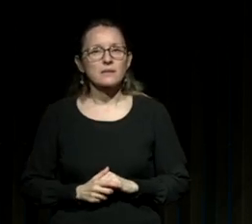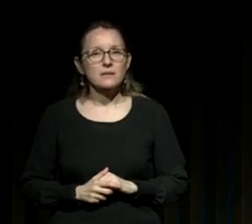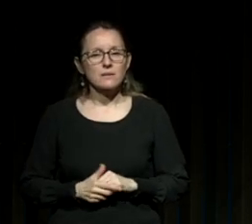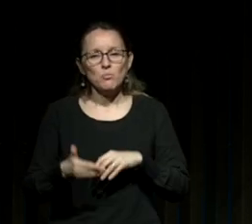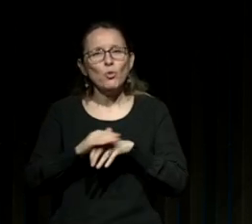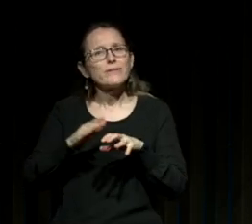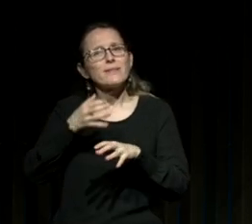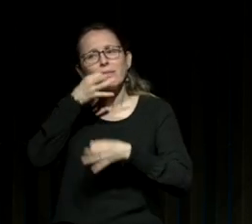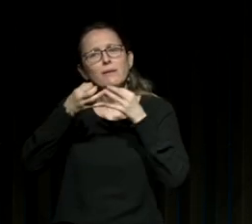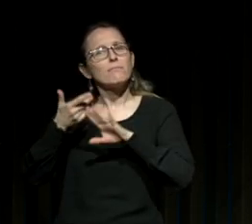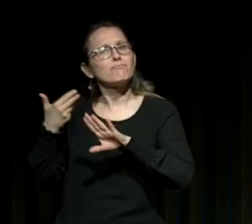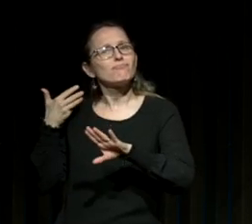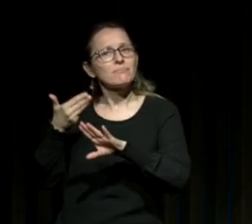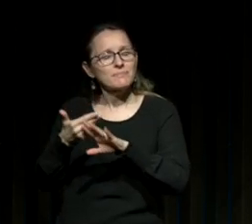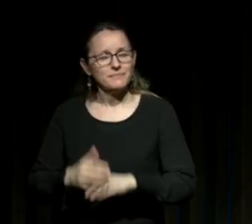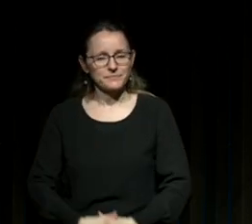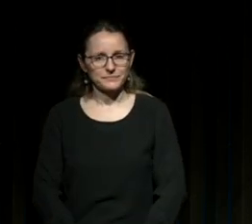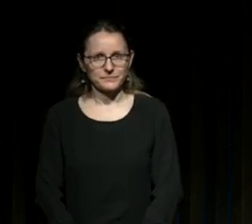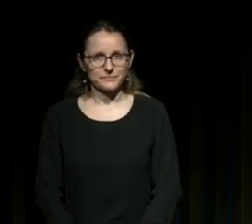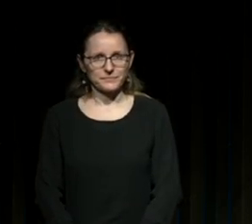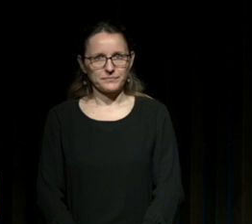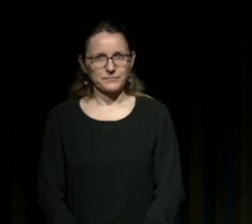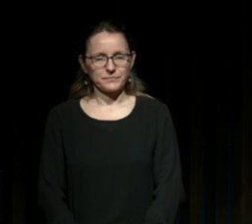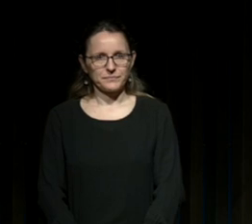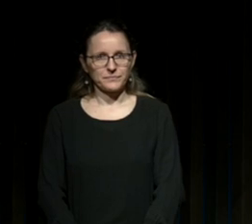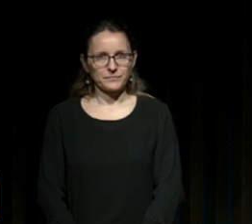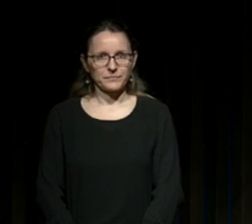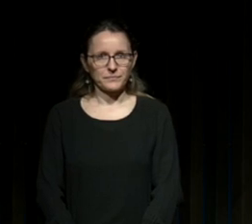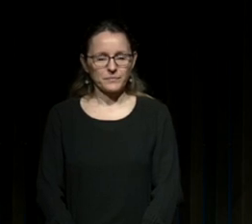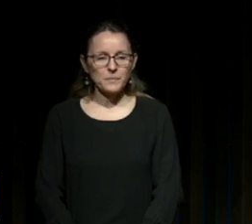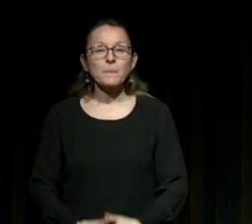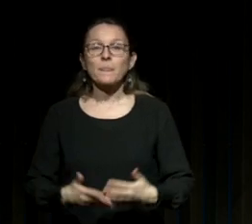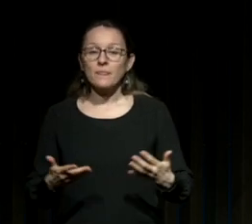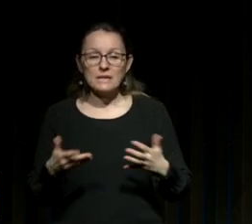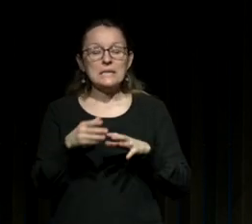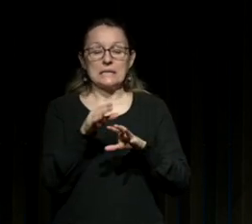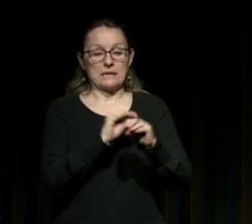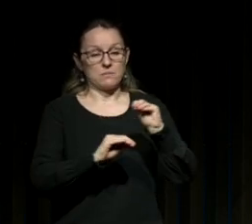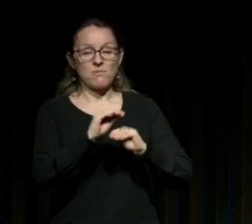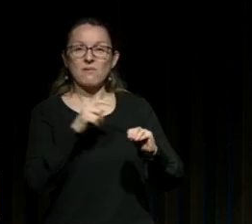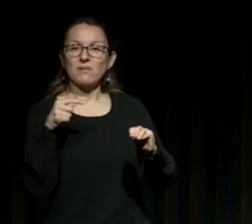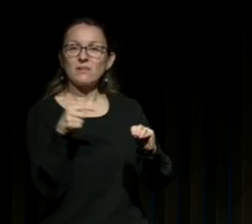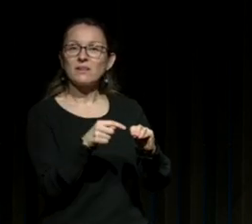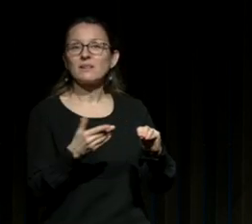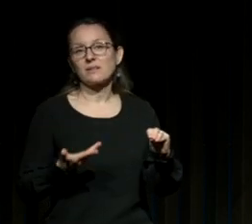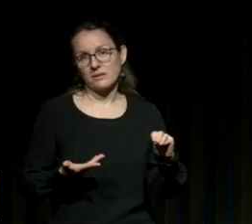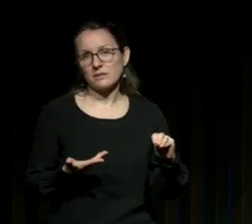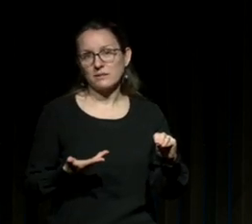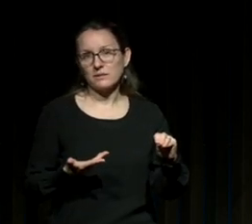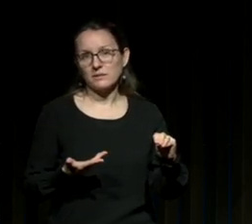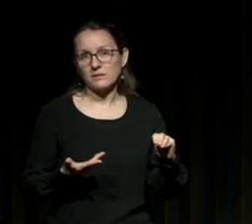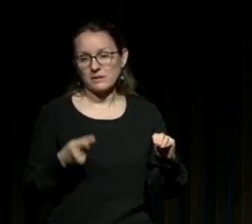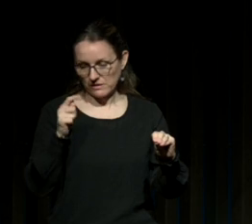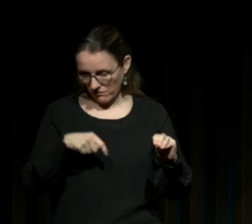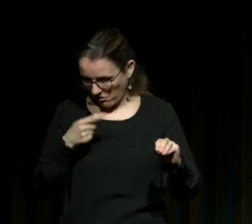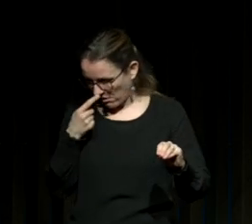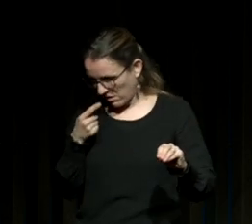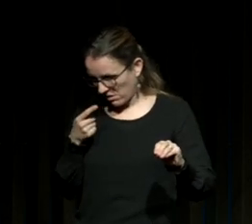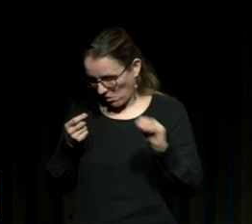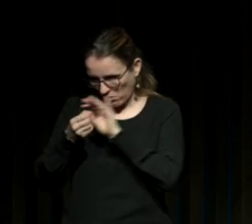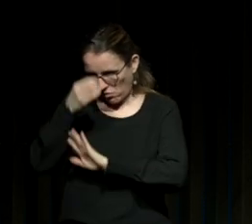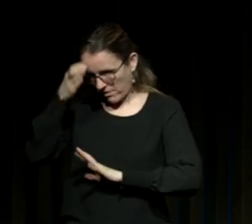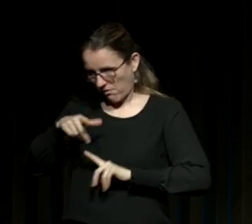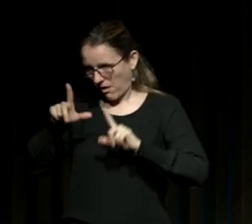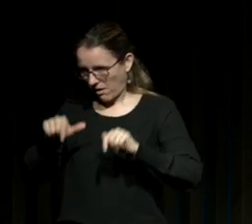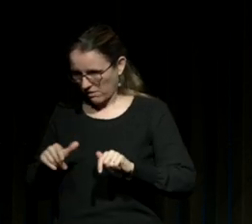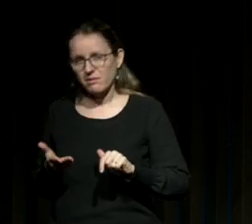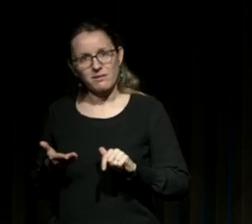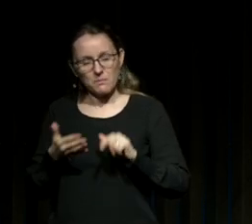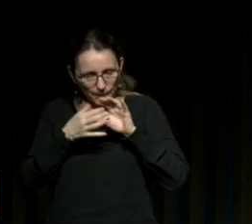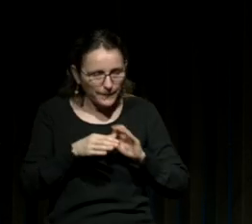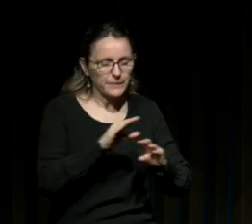c'est un traitement qui nécessite de savoir de quoi on parle et de ne pas parler uniquement d'un